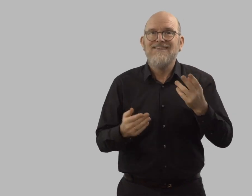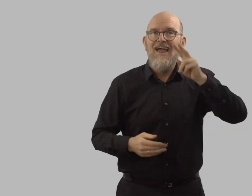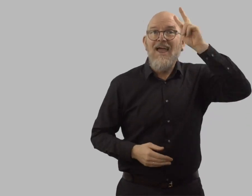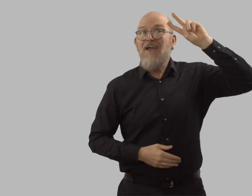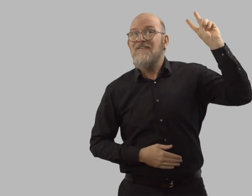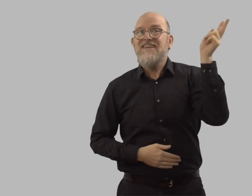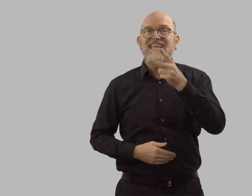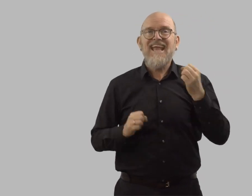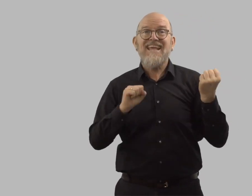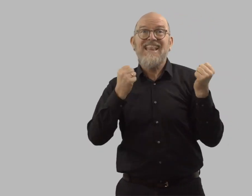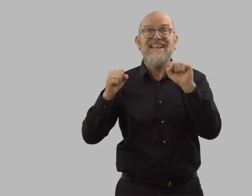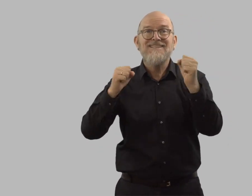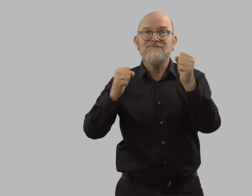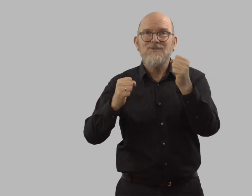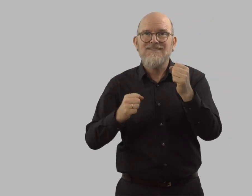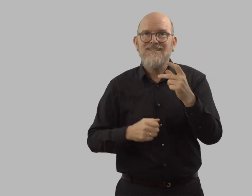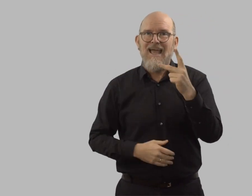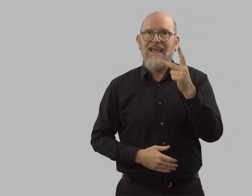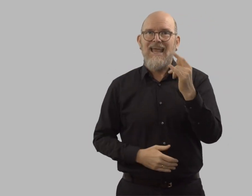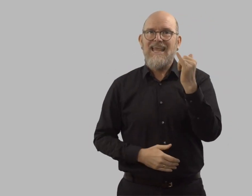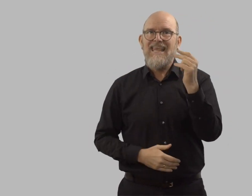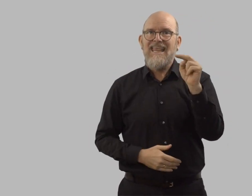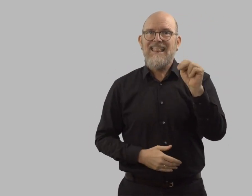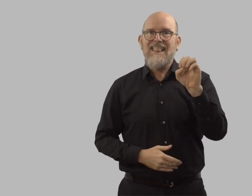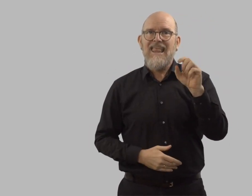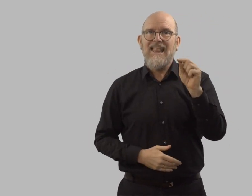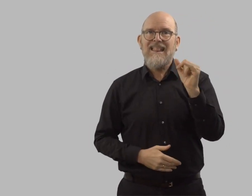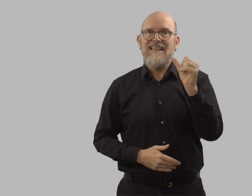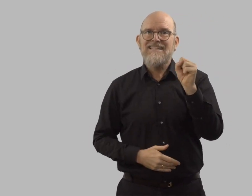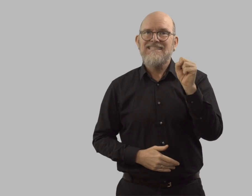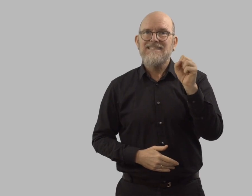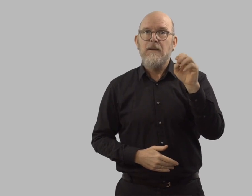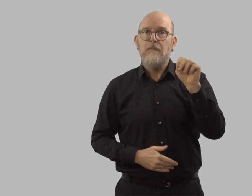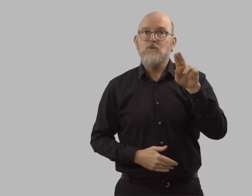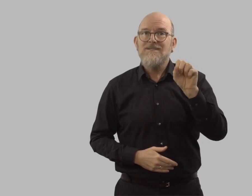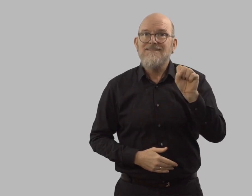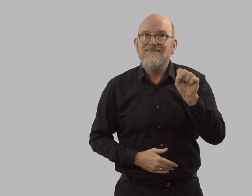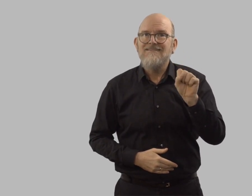Der Wiener Kinetismus.